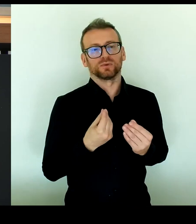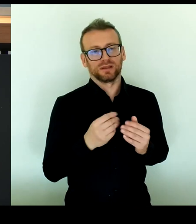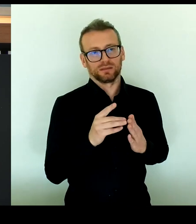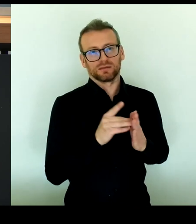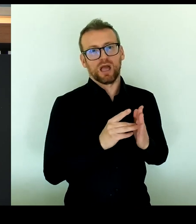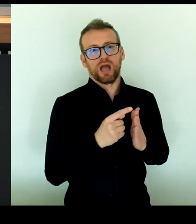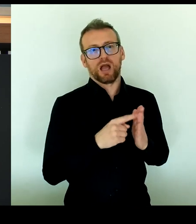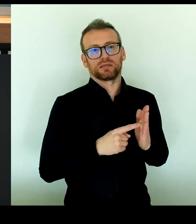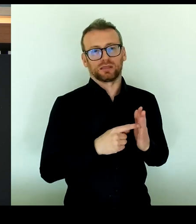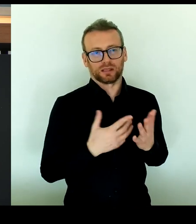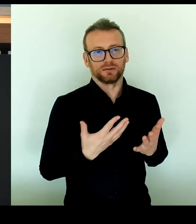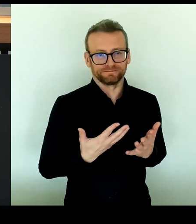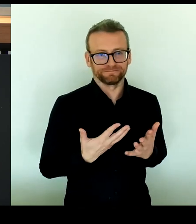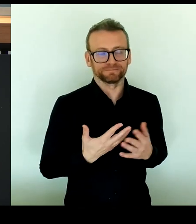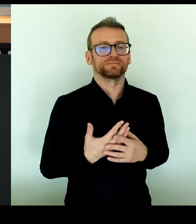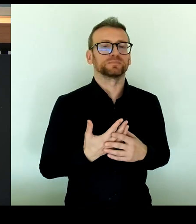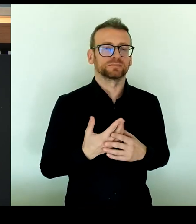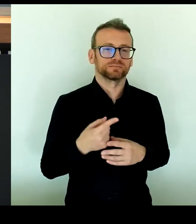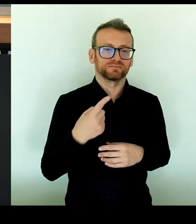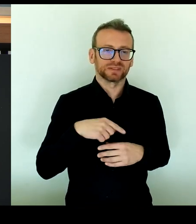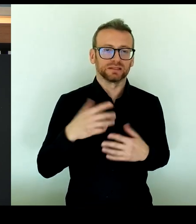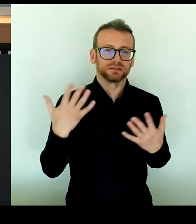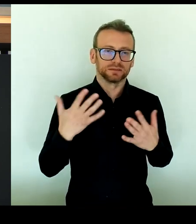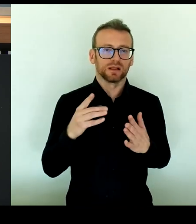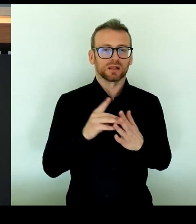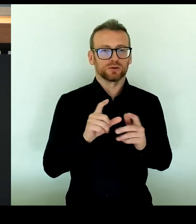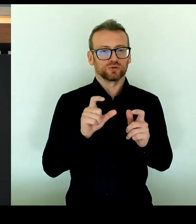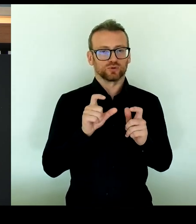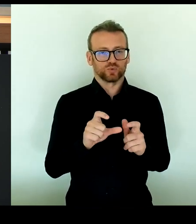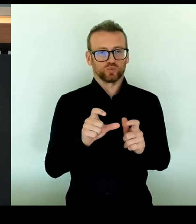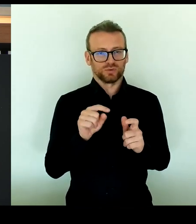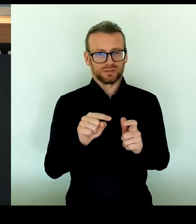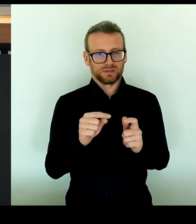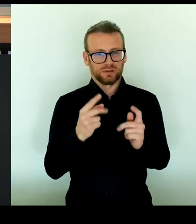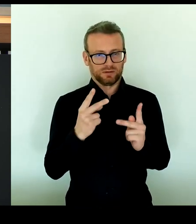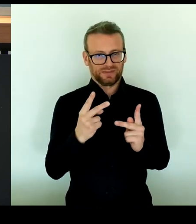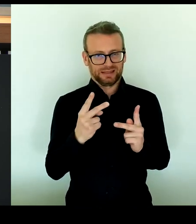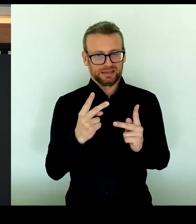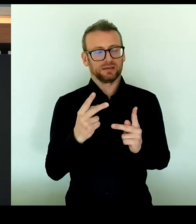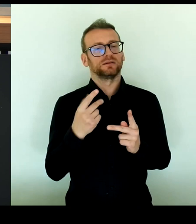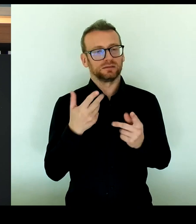gestrickt werden musste. Der Datenschutz, der blieb dabei manchmal auf der Strecke.